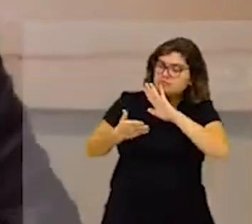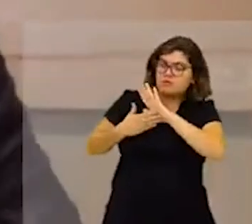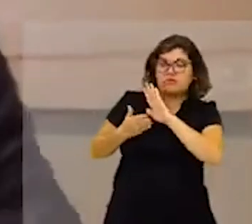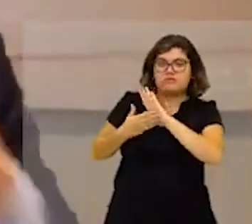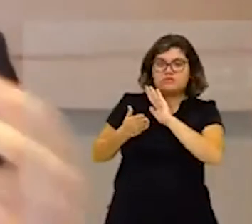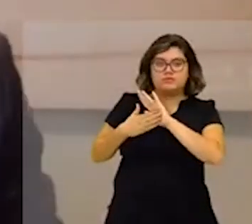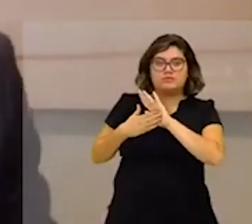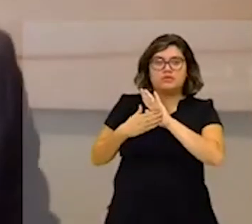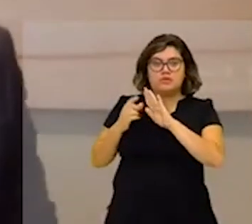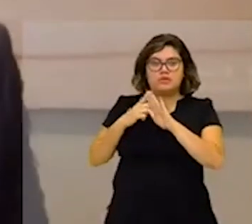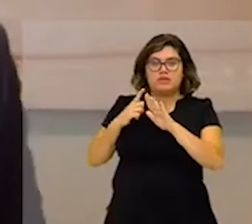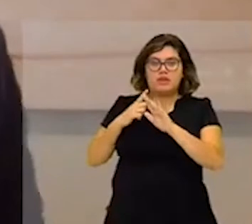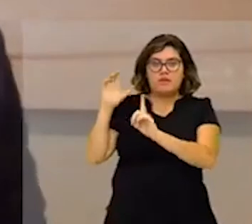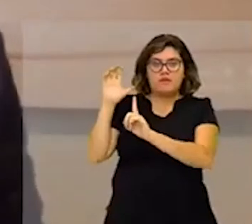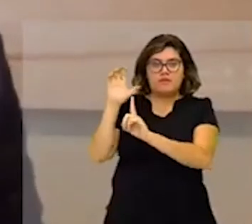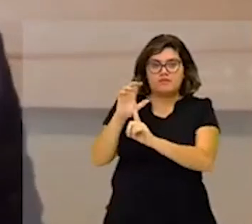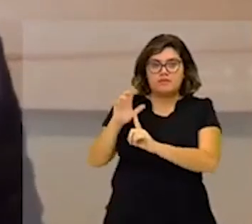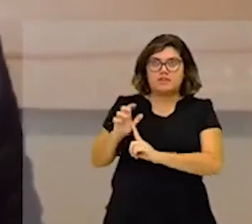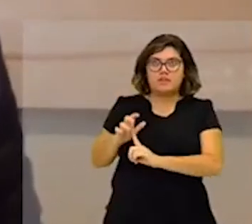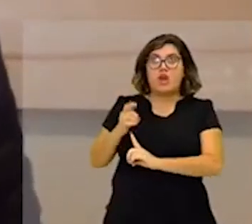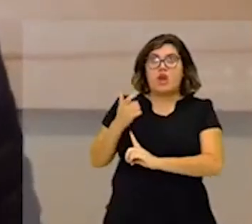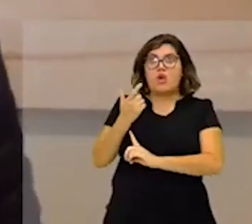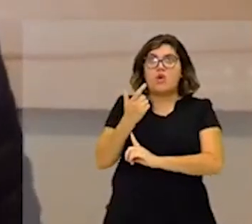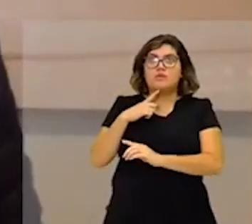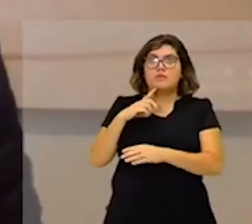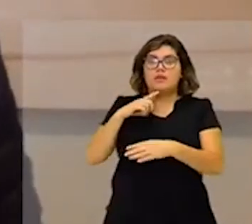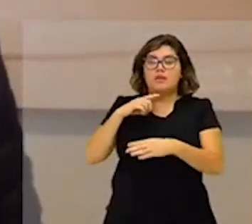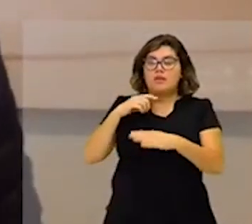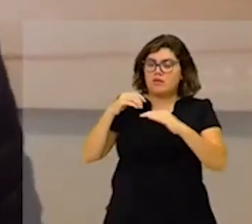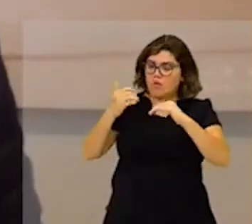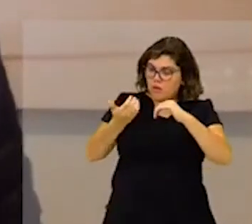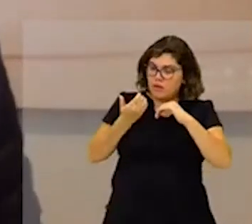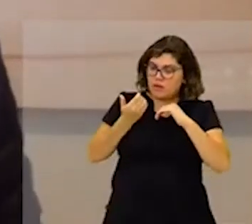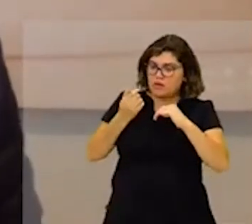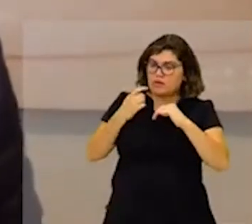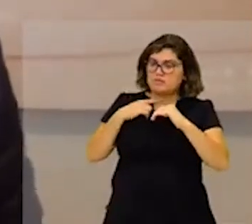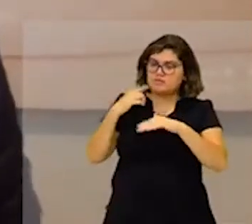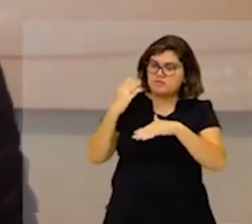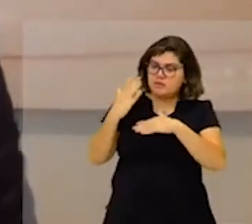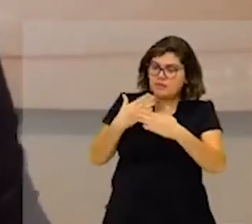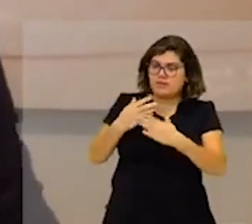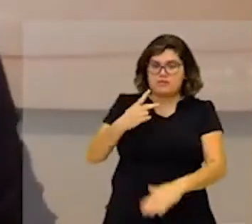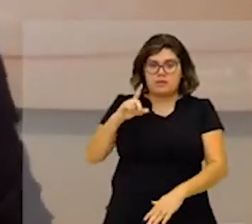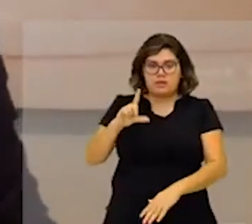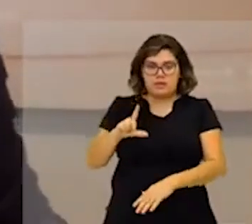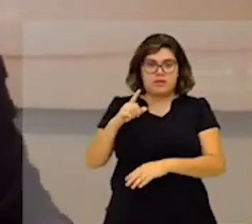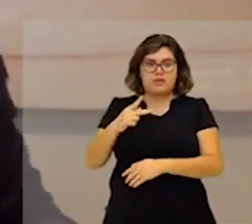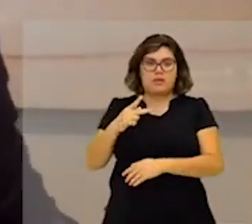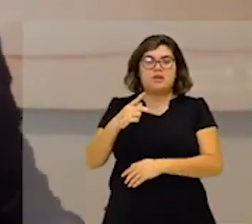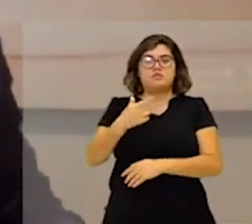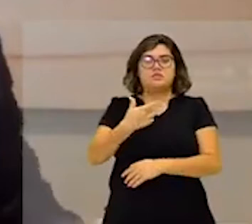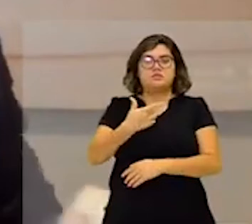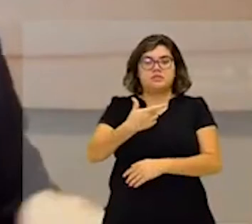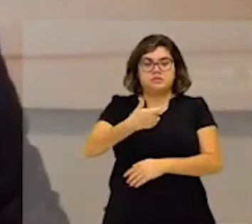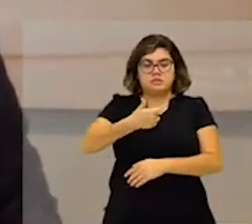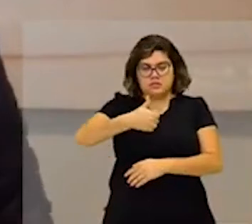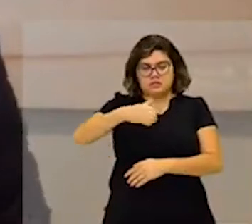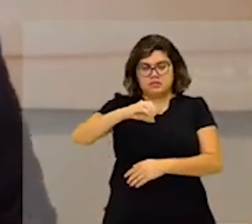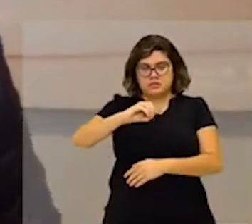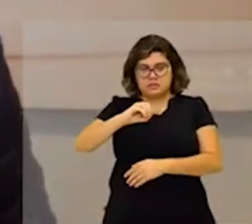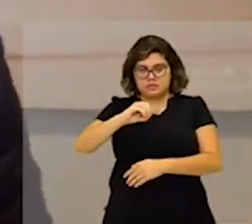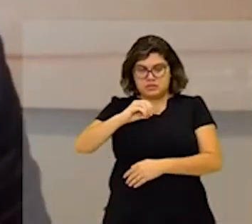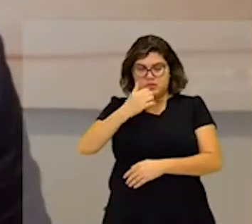influenciar muito o congresso do avanço a dupla LP 112 e ele também contribuiu para que a gente